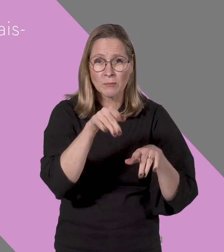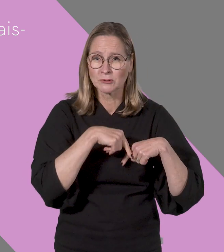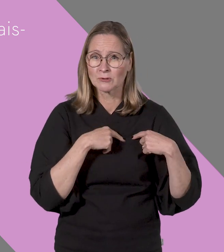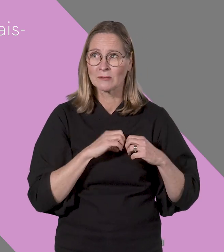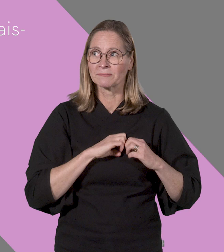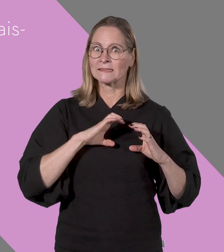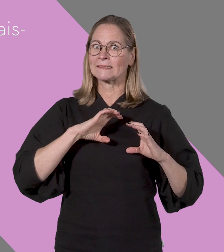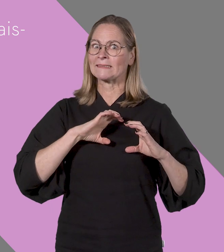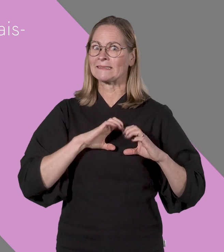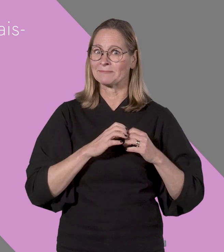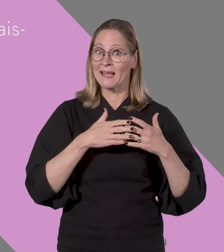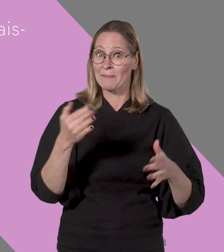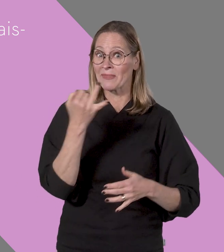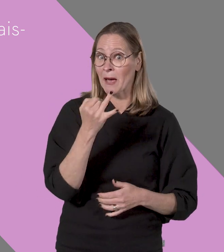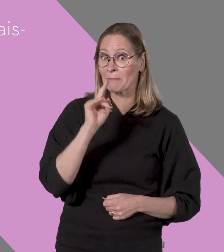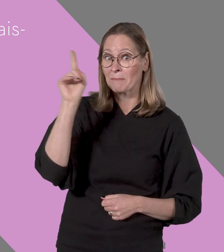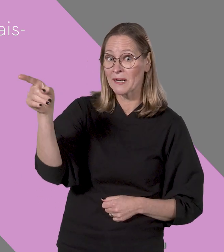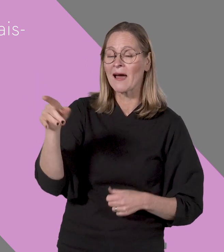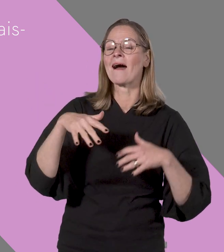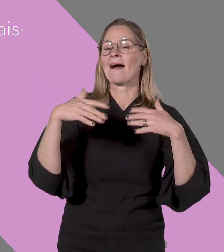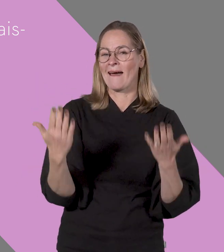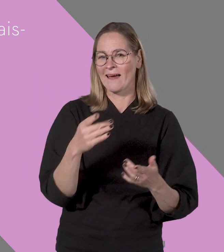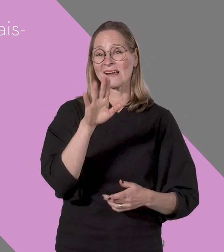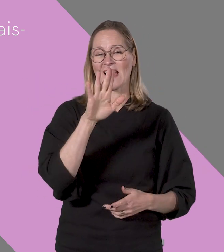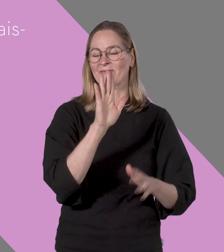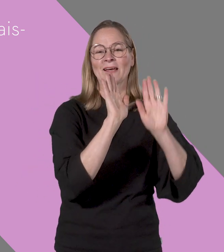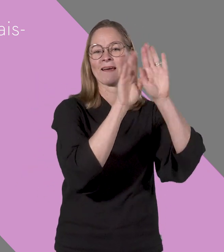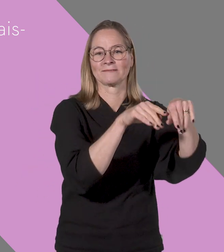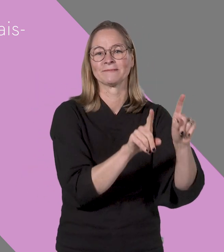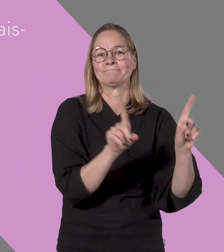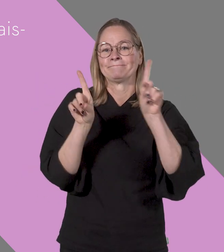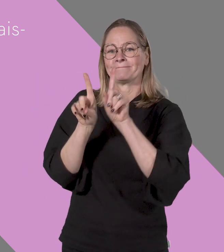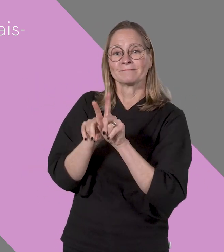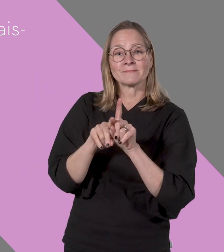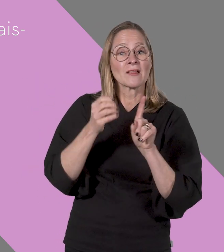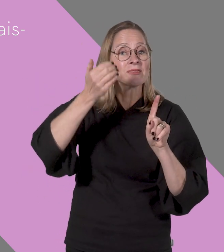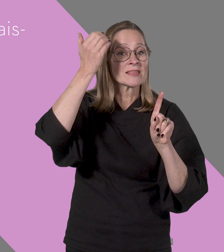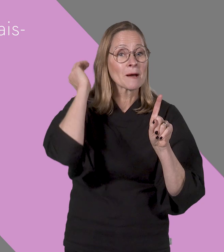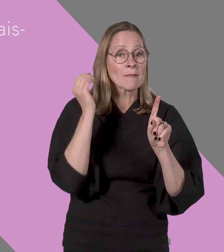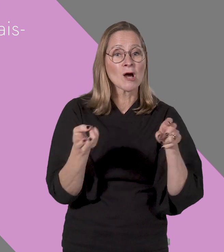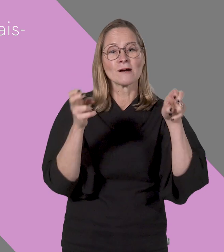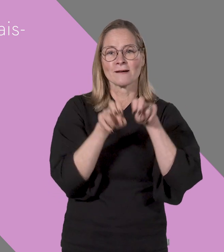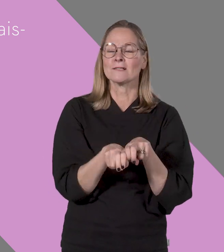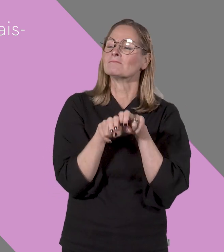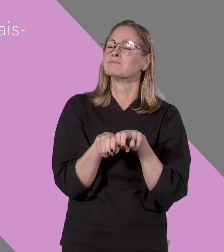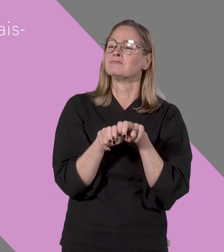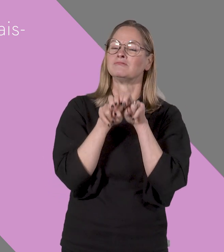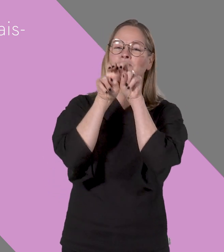Sykkiikö sydämesi kuitenkin enemmän Tampereelle? Siinä tapauksessa voit lähteä Gavinin sijasta Timon mukaan -